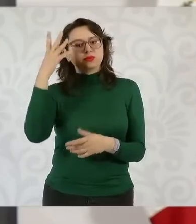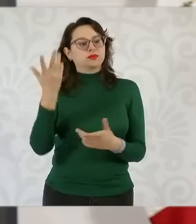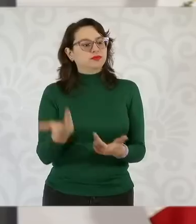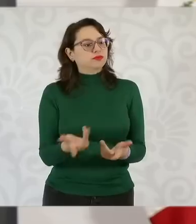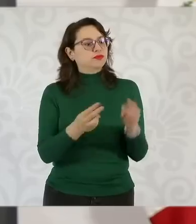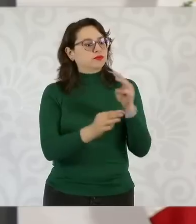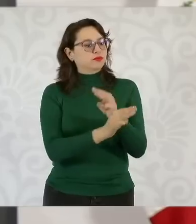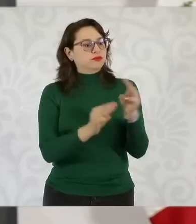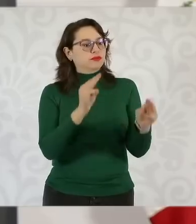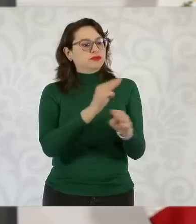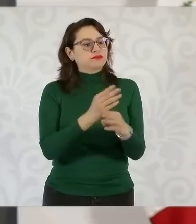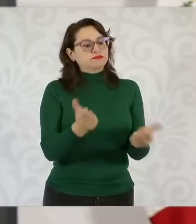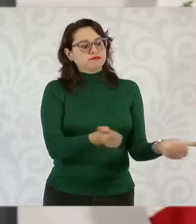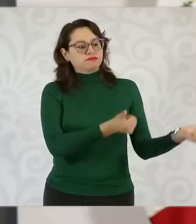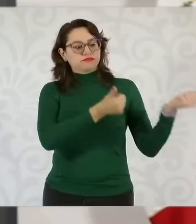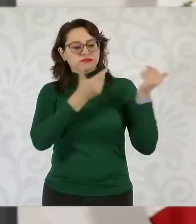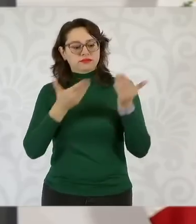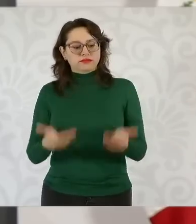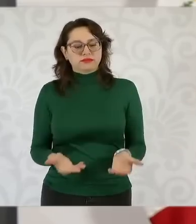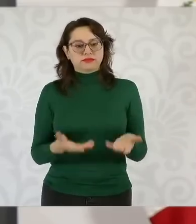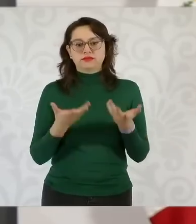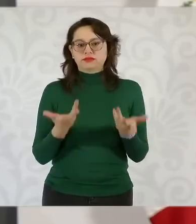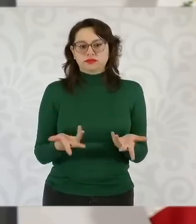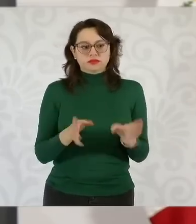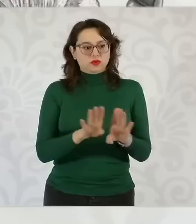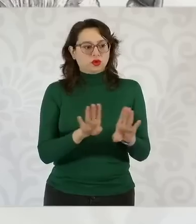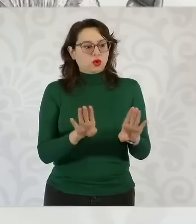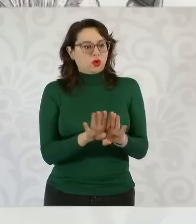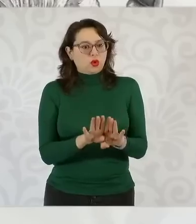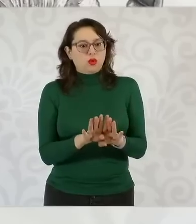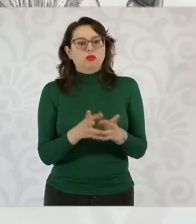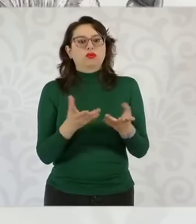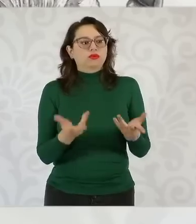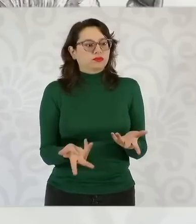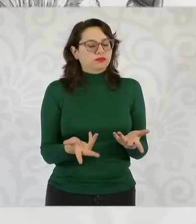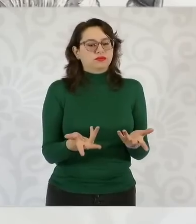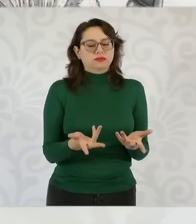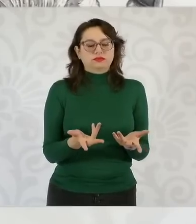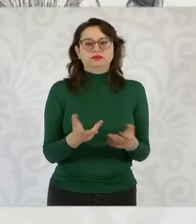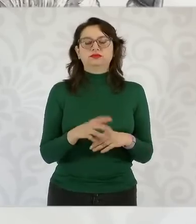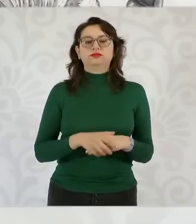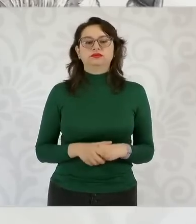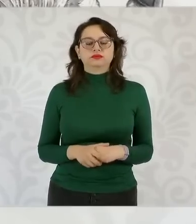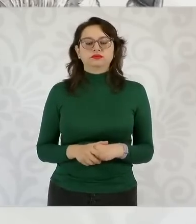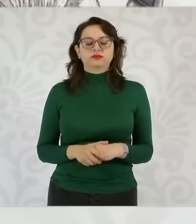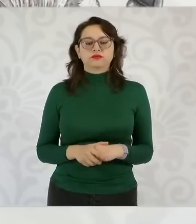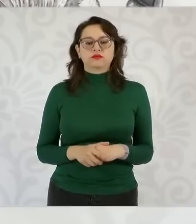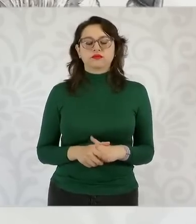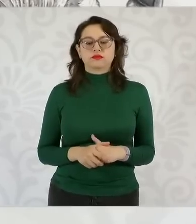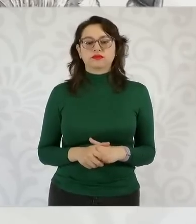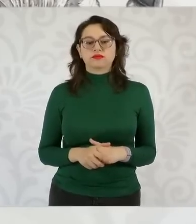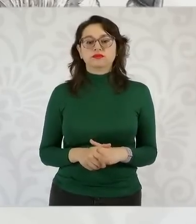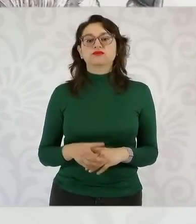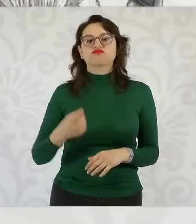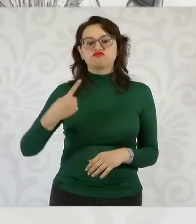que utilizamos para manejar estos productos de construcción y de decoración hemos ampliado esta